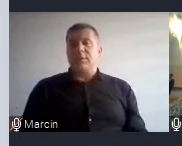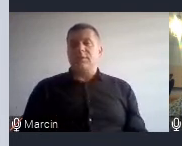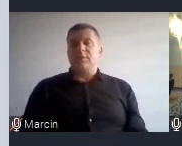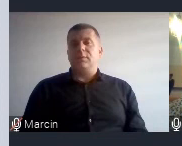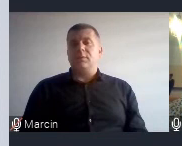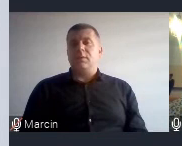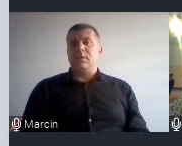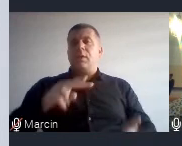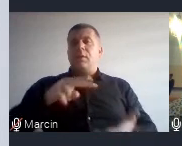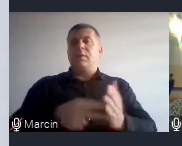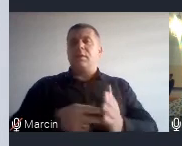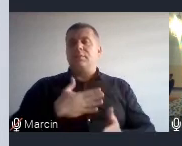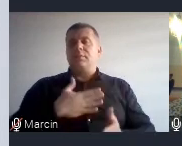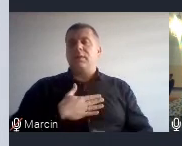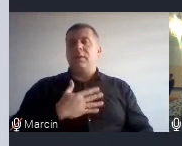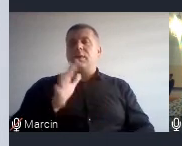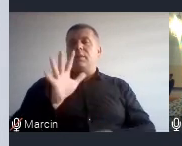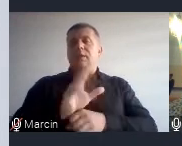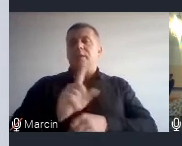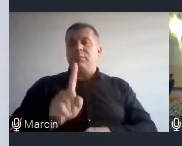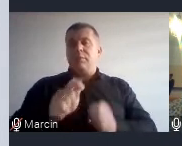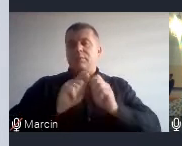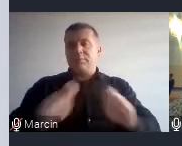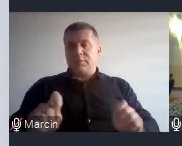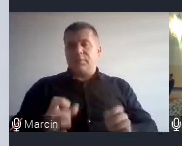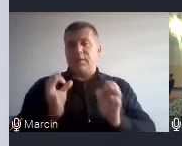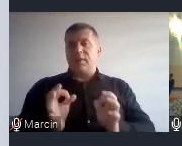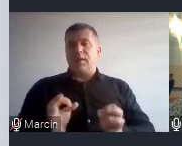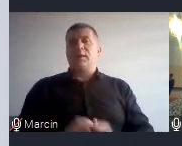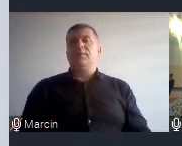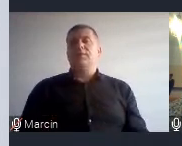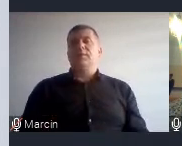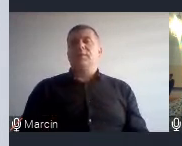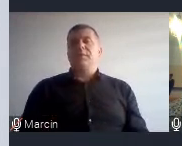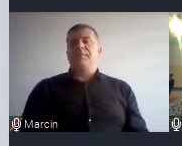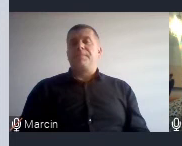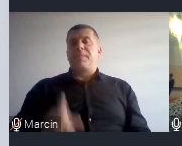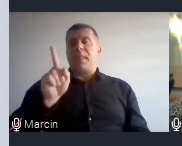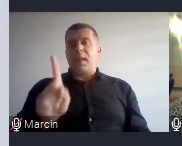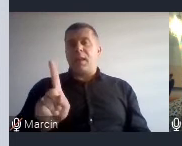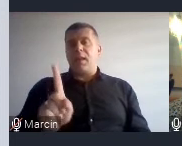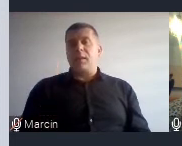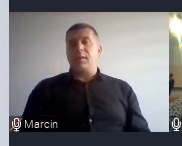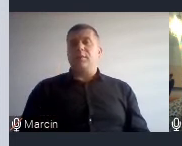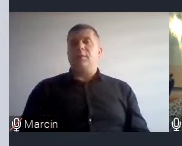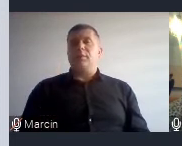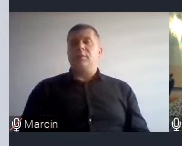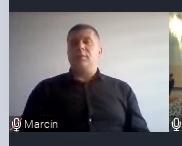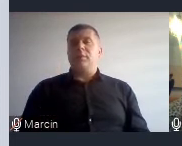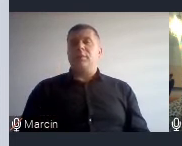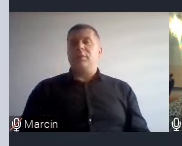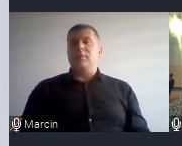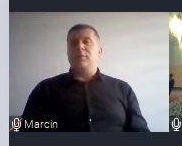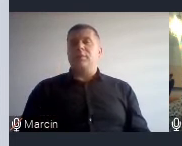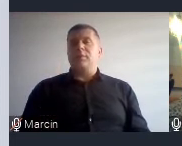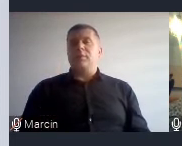Zaplanowaną mamy co prawda 15-to przerwę w tym zakresie, ale w takim razie po prostu